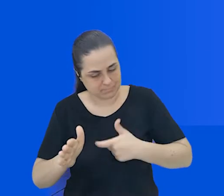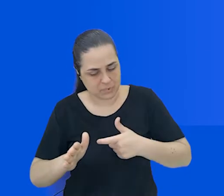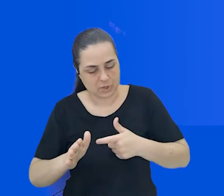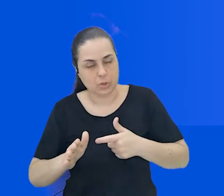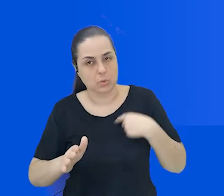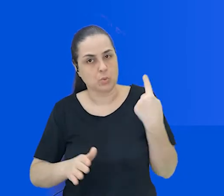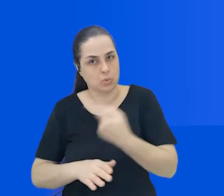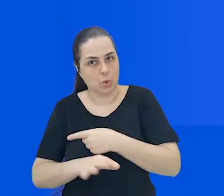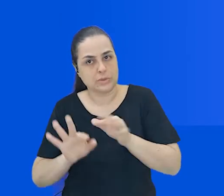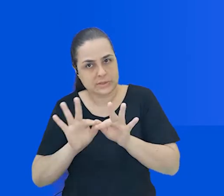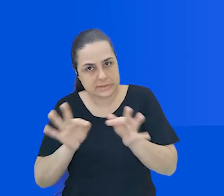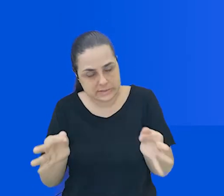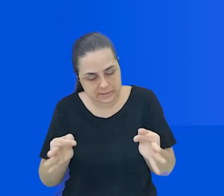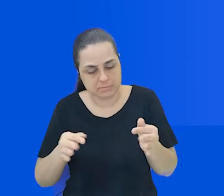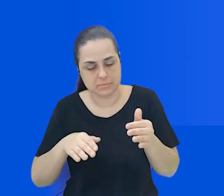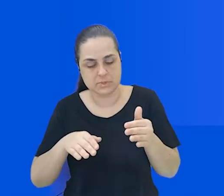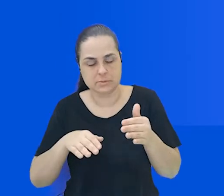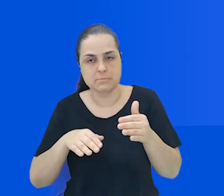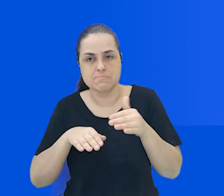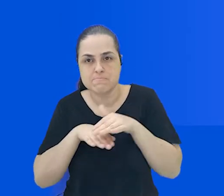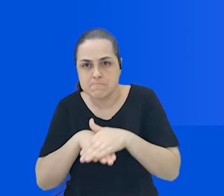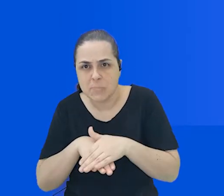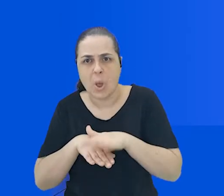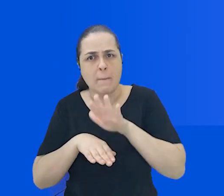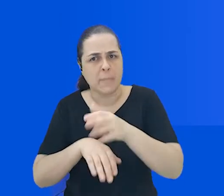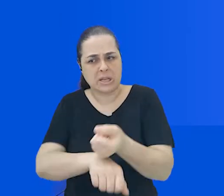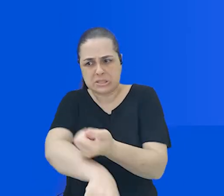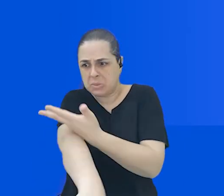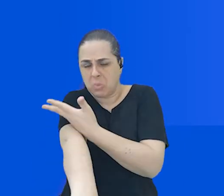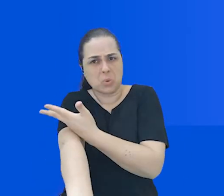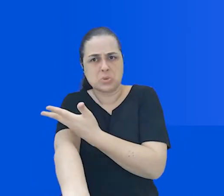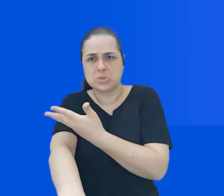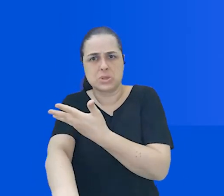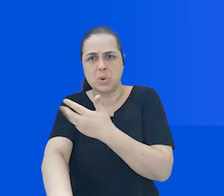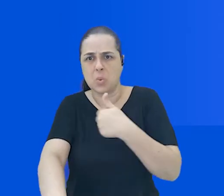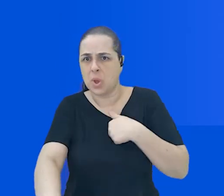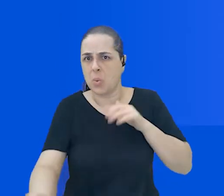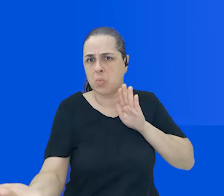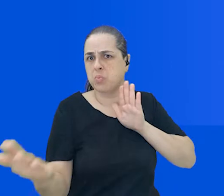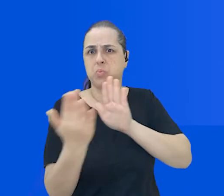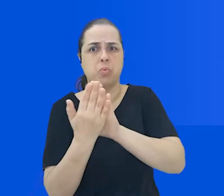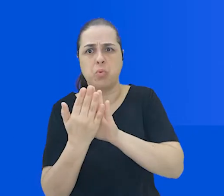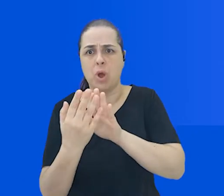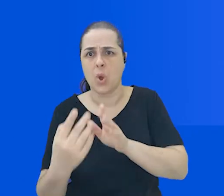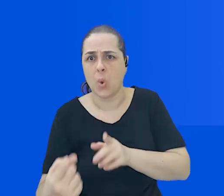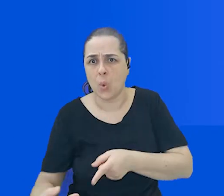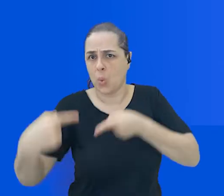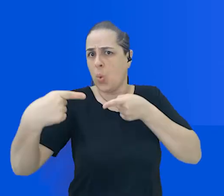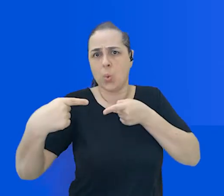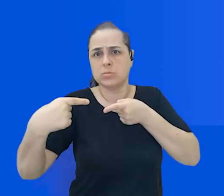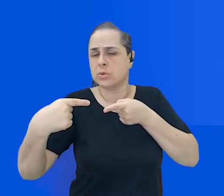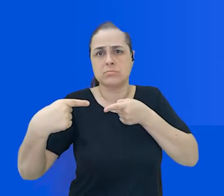que a gente está sujeito à emoção e que a gente não está brigando com as emoções. A gente precisa lutar contra isso quanto antes a gente abraçar,